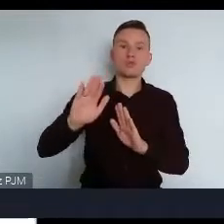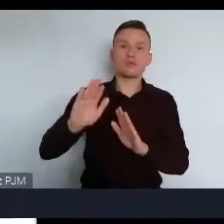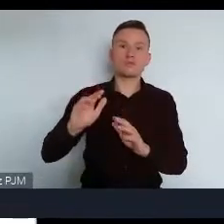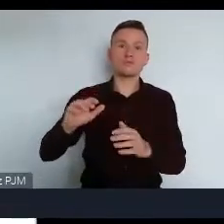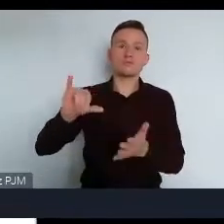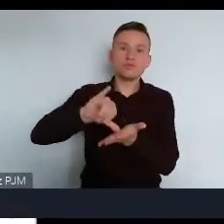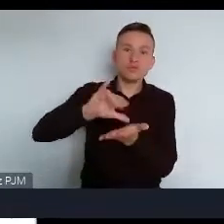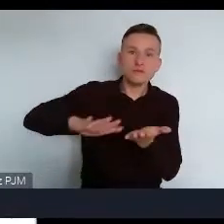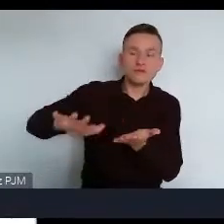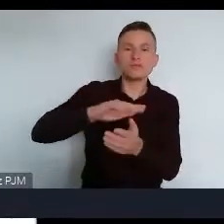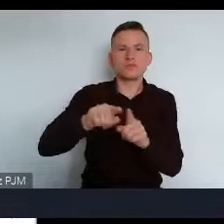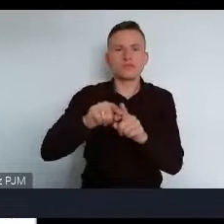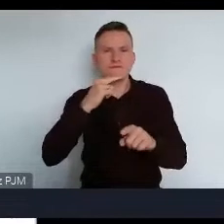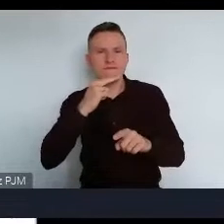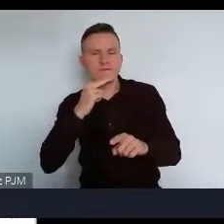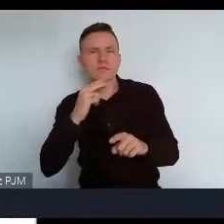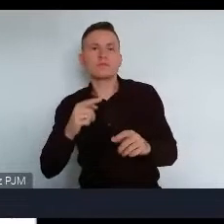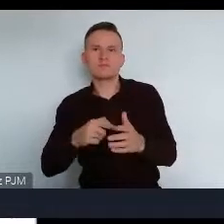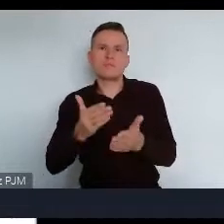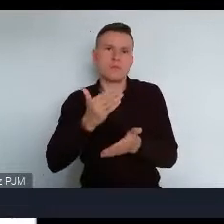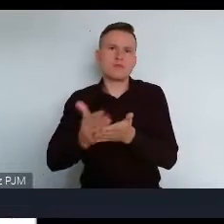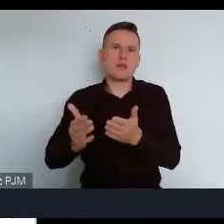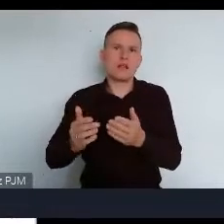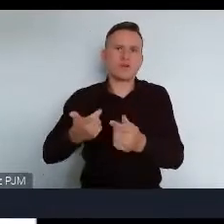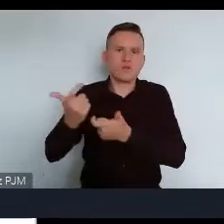jest opracowywana i wdrażana na poziomie krajowym.